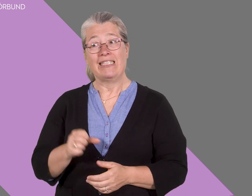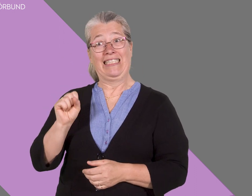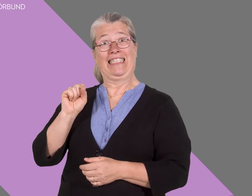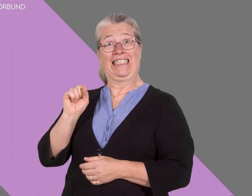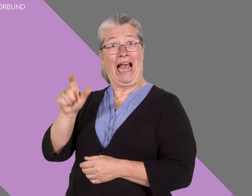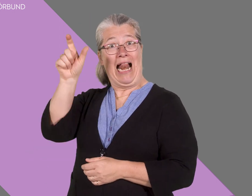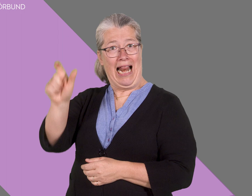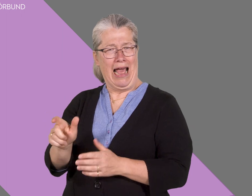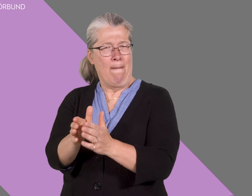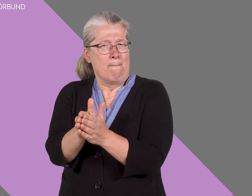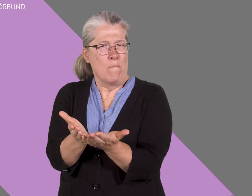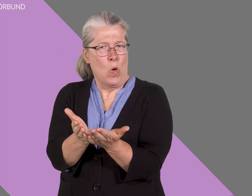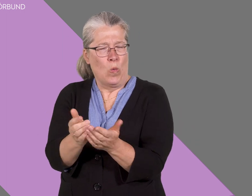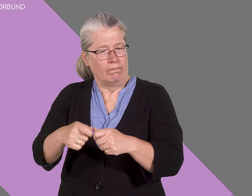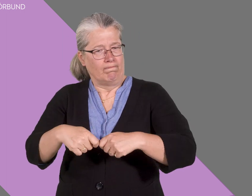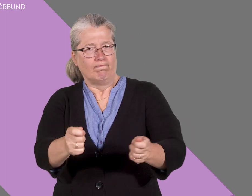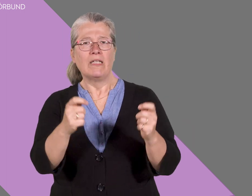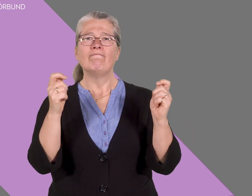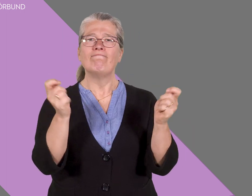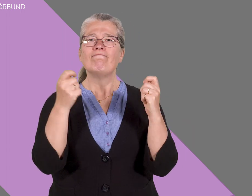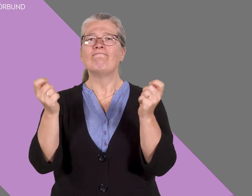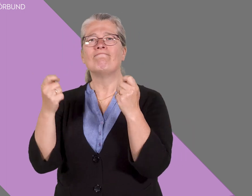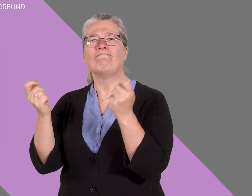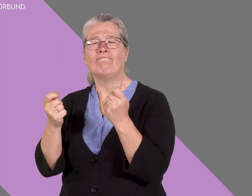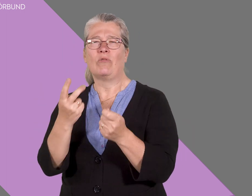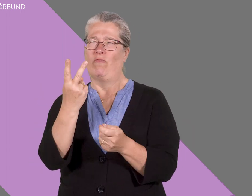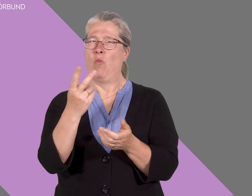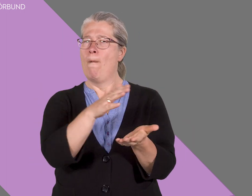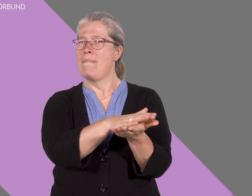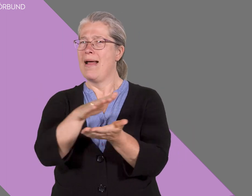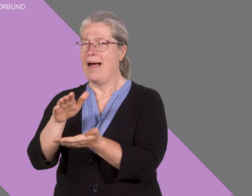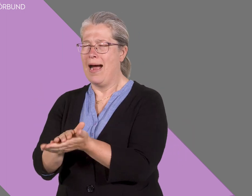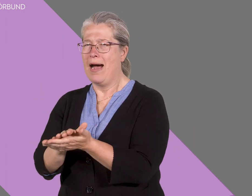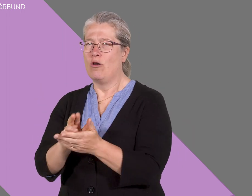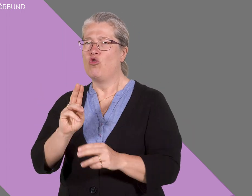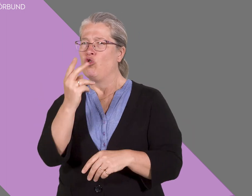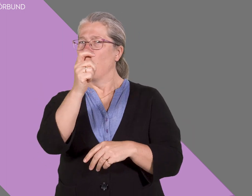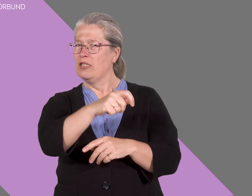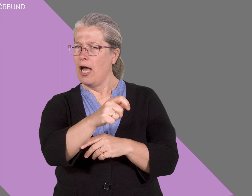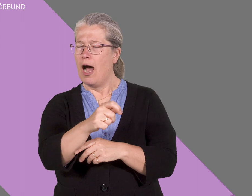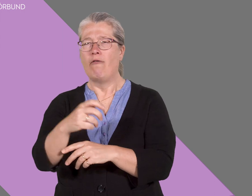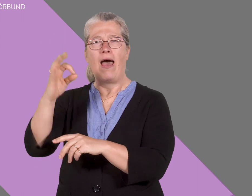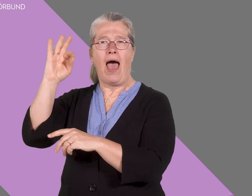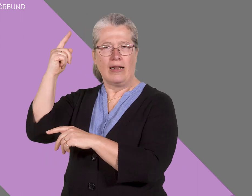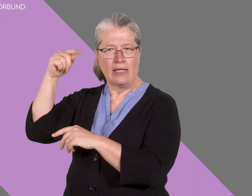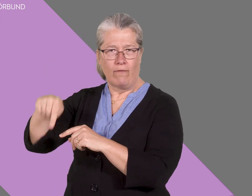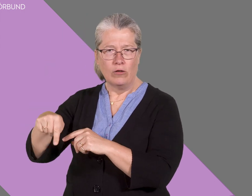Fagerström firade utgivningen av sin bok i både Nystad och Helsingfors.